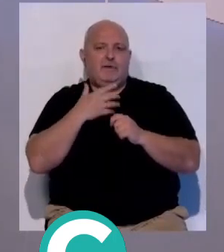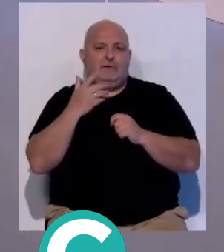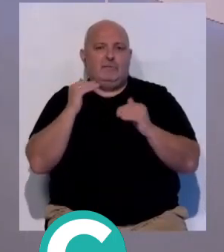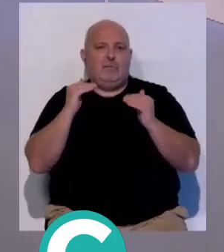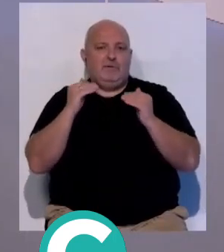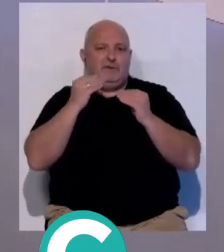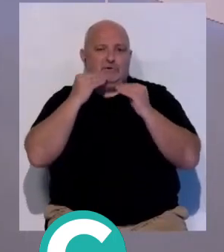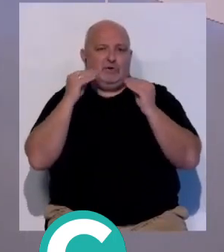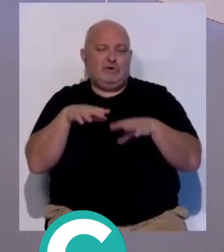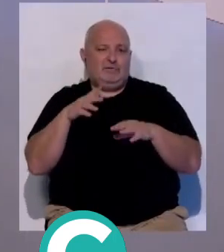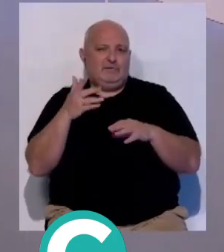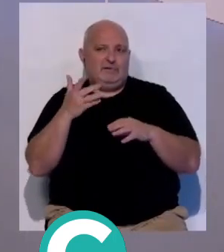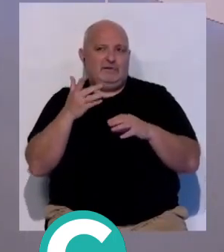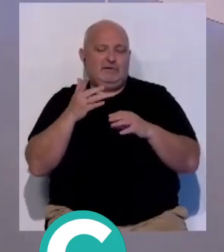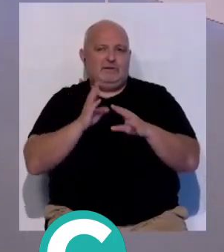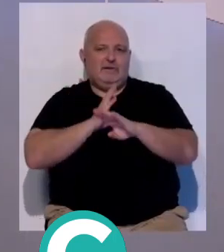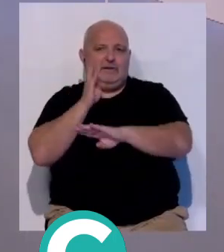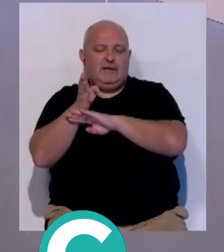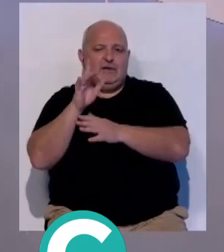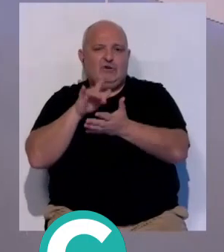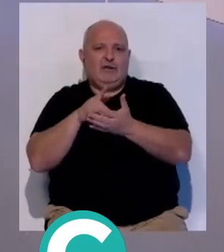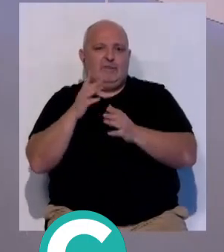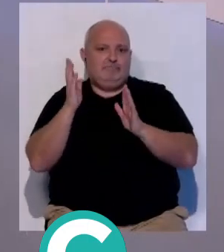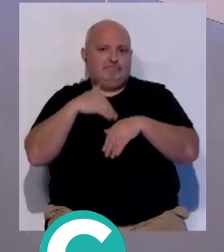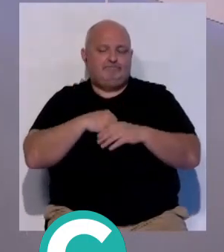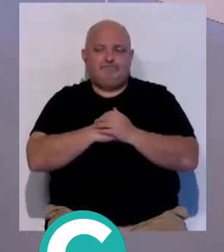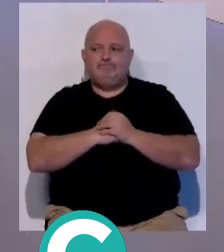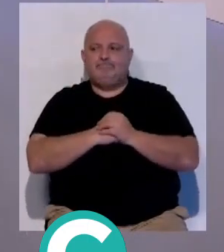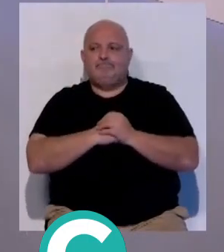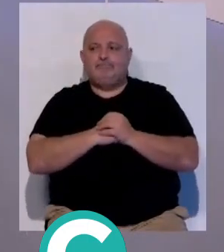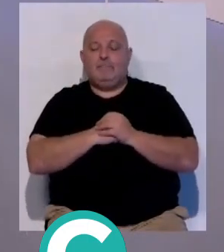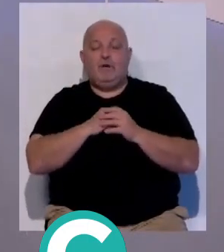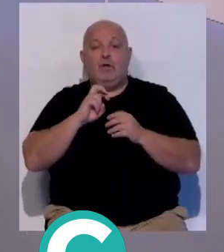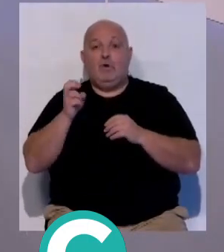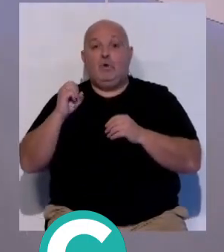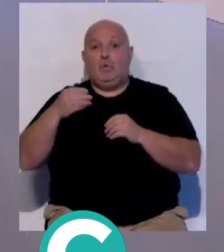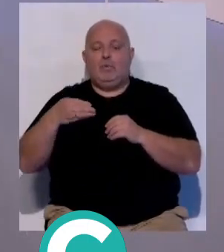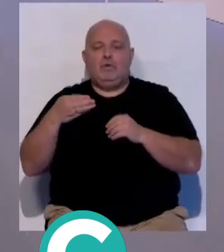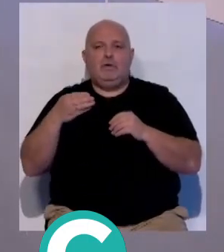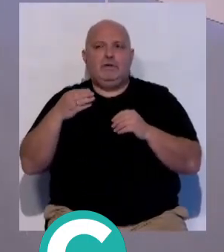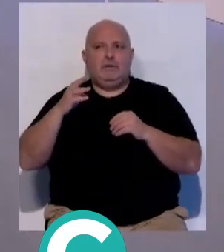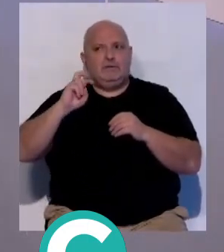histórico lo que iba a vivir allá en Buenos Aires y también otros clubes también se estaban habido